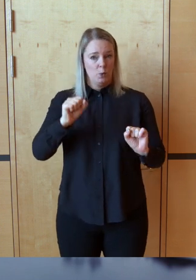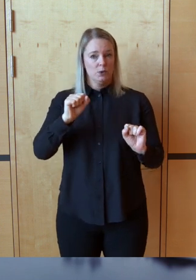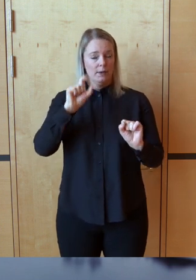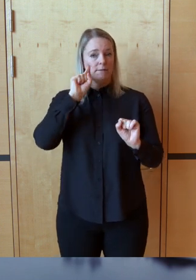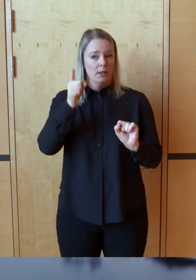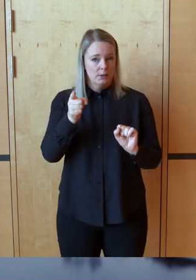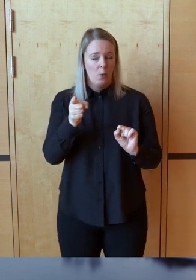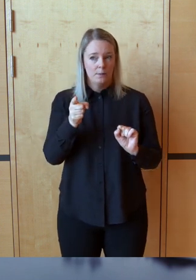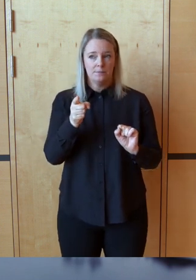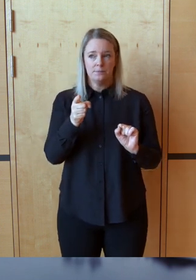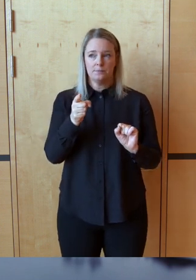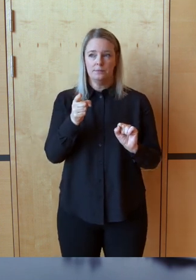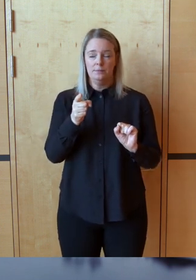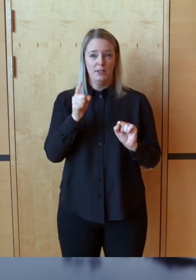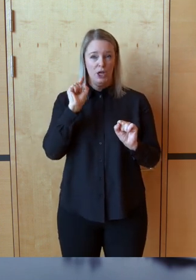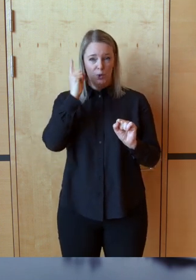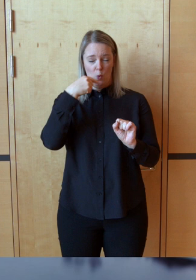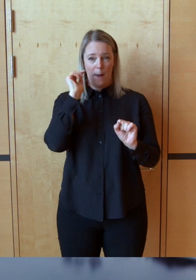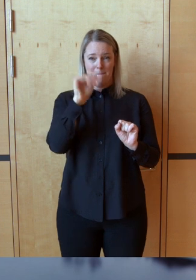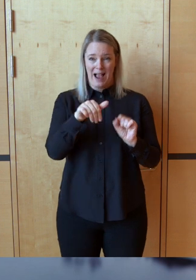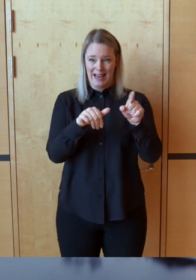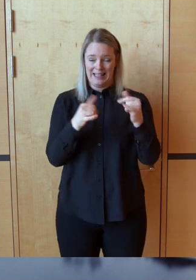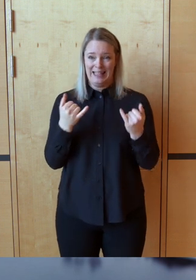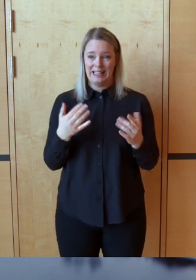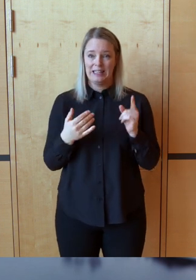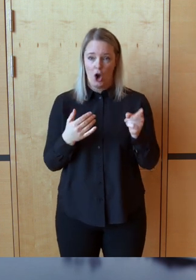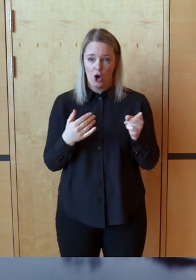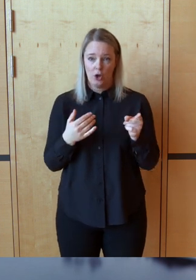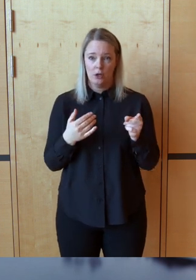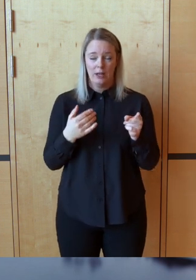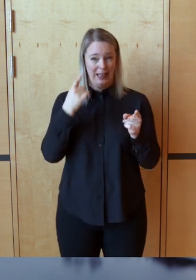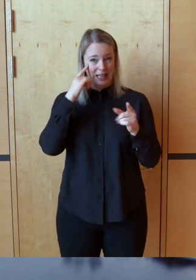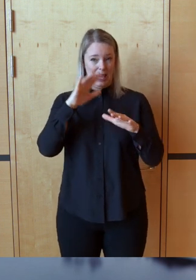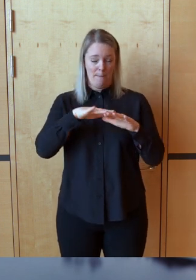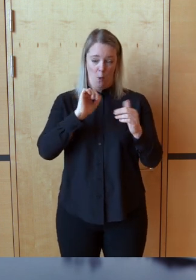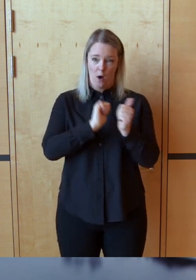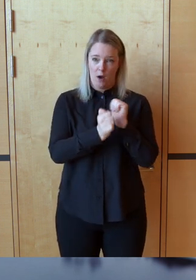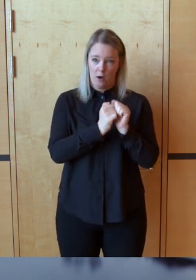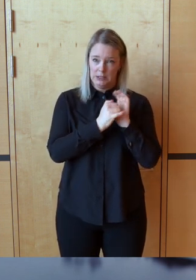Ställe på Solbacken där man är idag med ombyggnationer som behövs med en knäppis